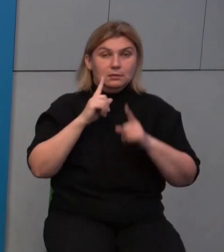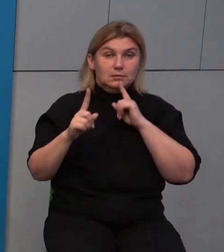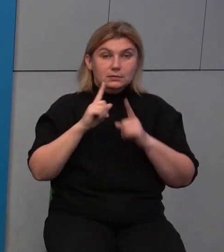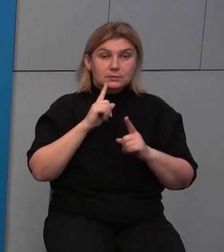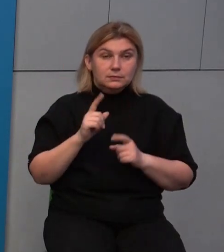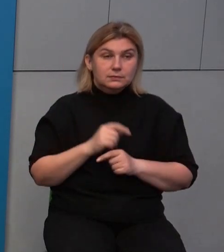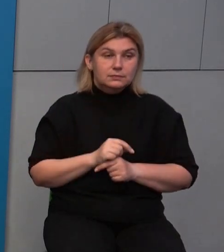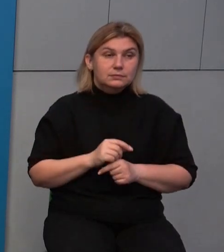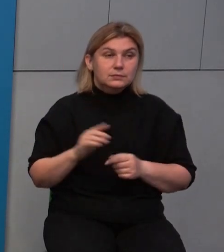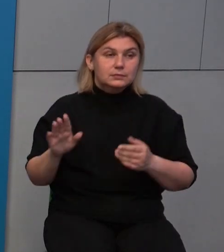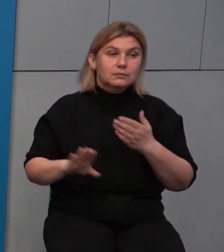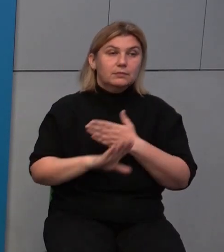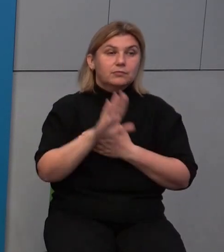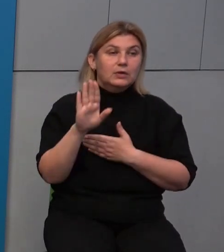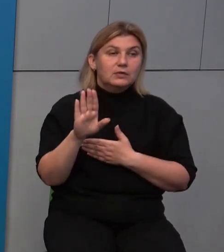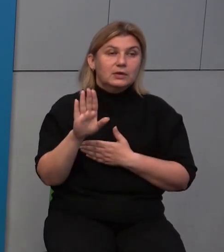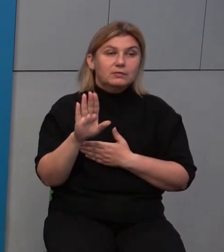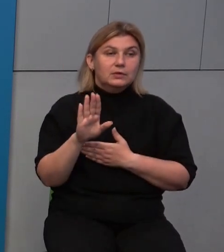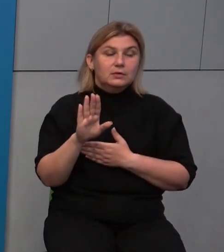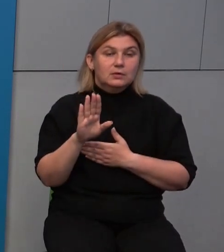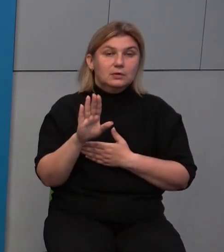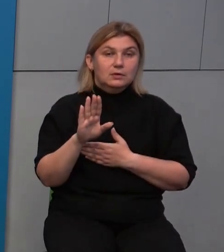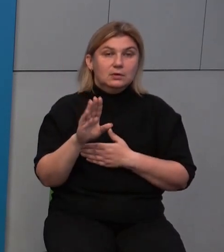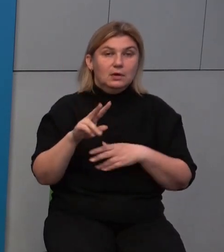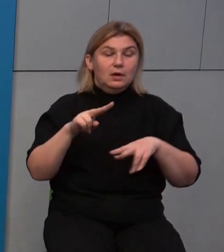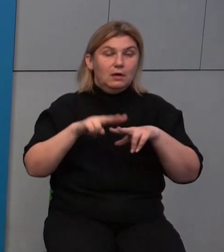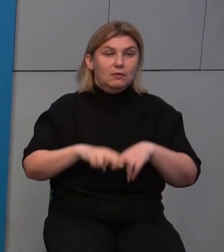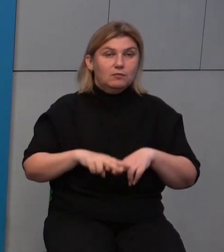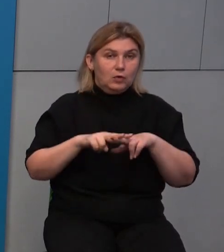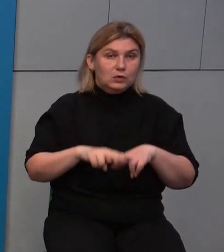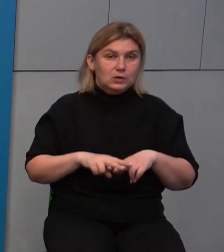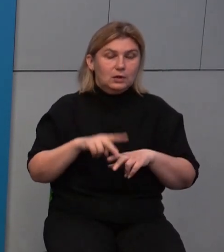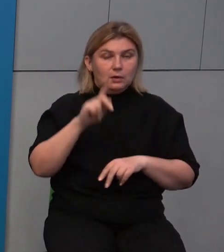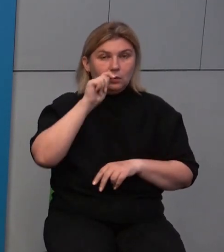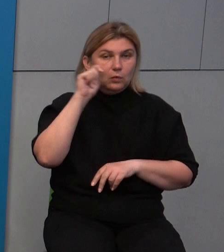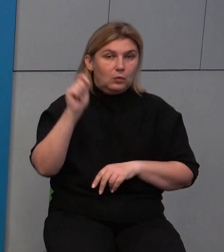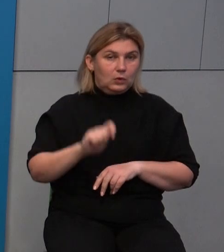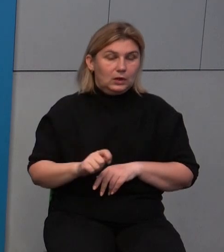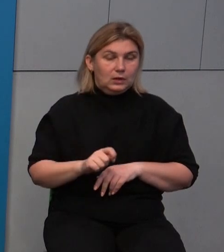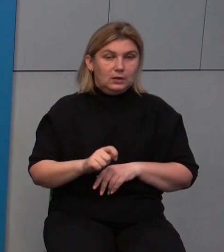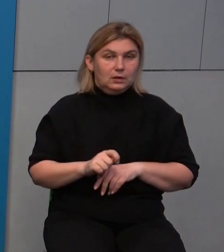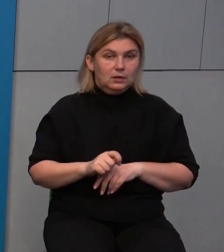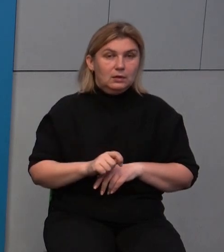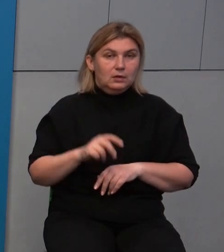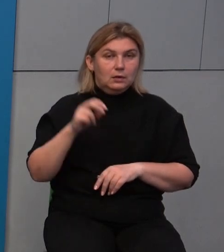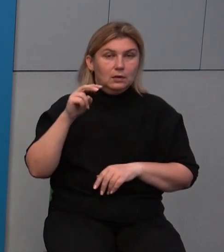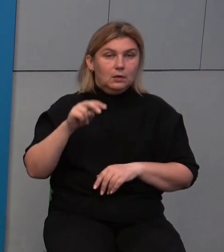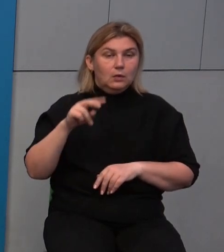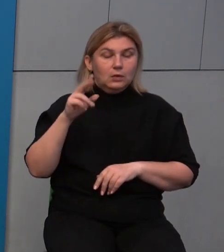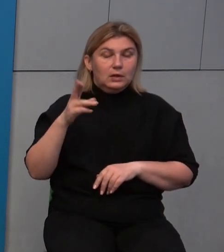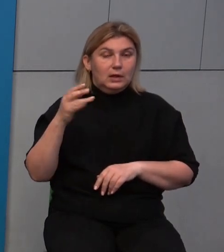z przedstawicielami tutaj, z przedstawicielką fundacji ukraińskiej "Ukraine" akurat o trochę innej sprawie.